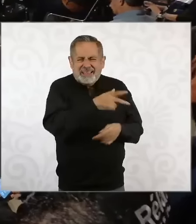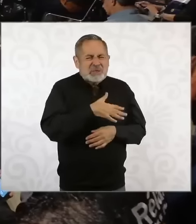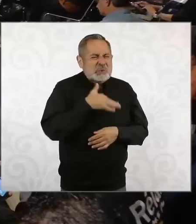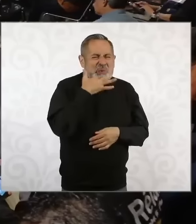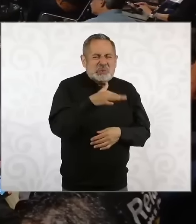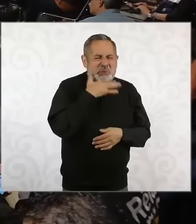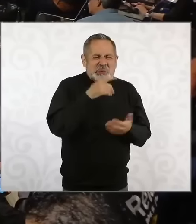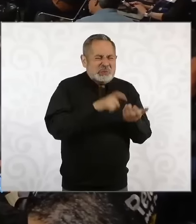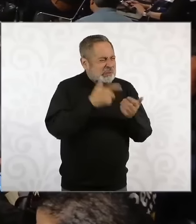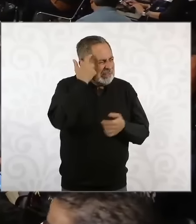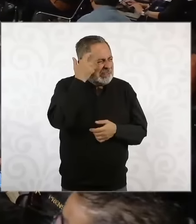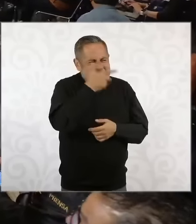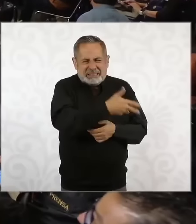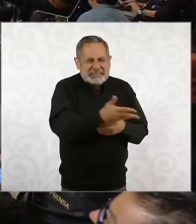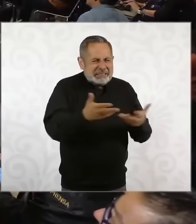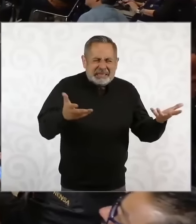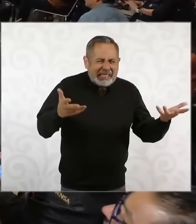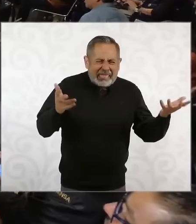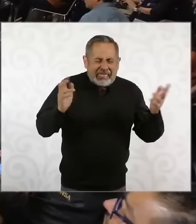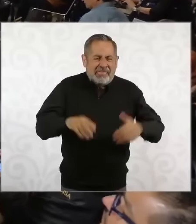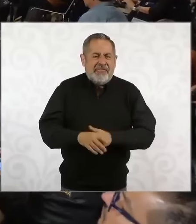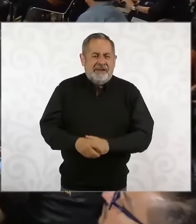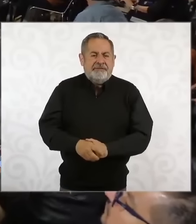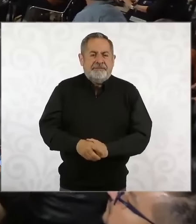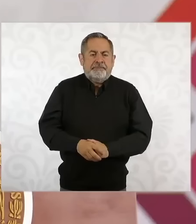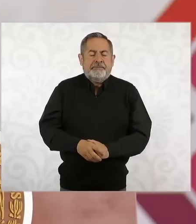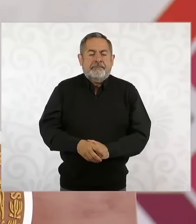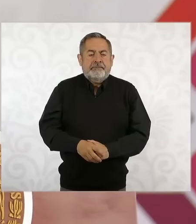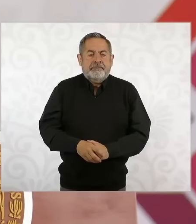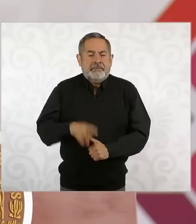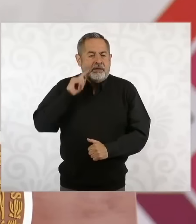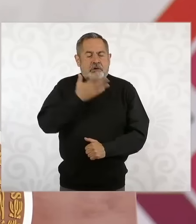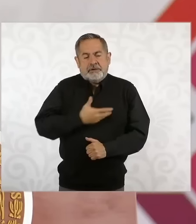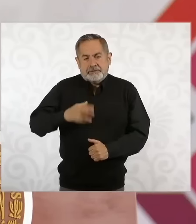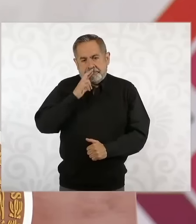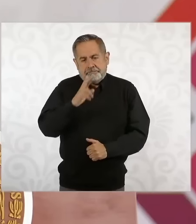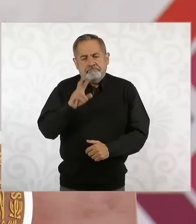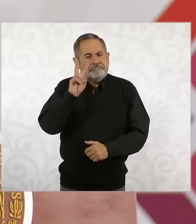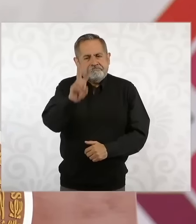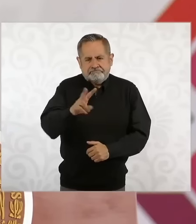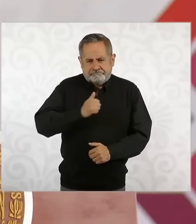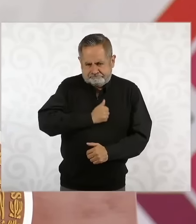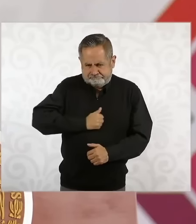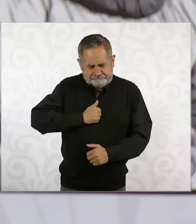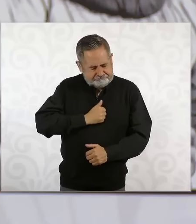dando, por eso también era un poquito por es lo más eh eh lamentable y lo voy a poner porque es